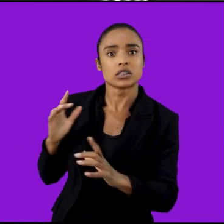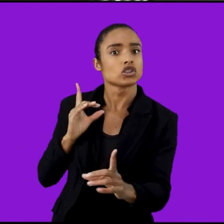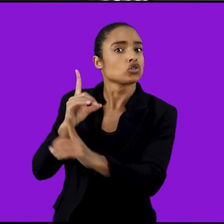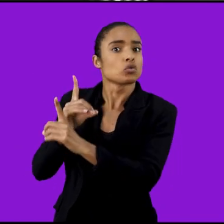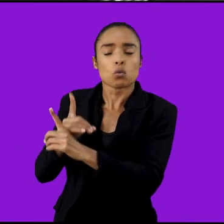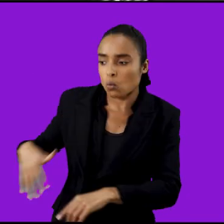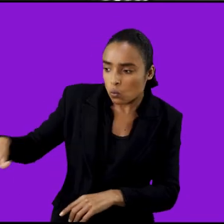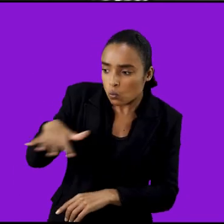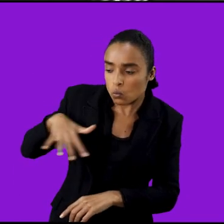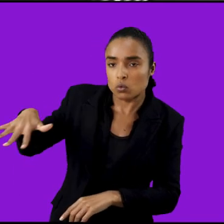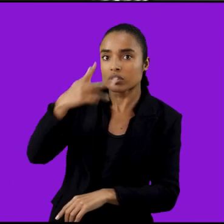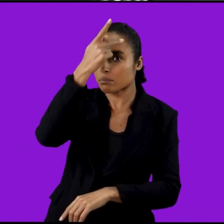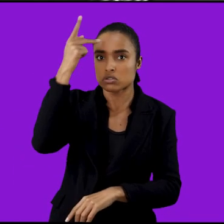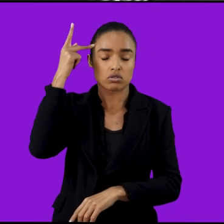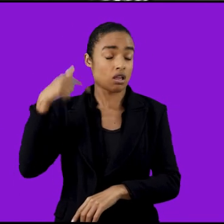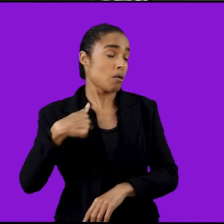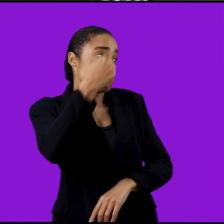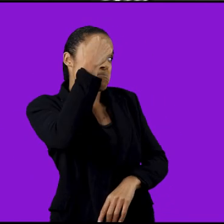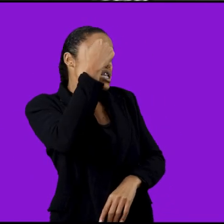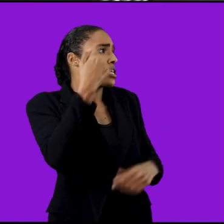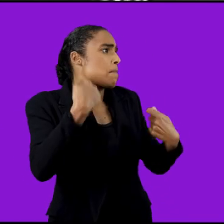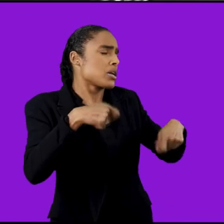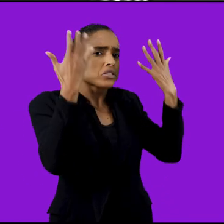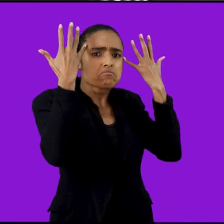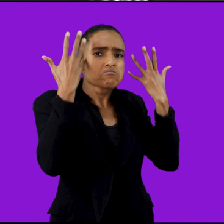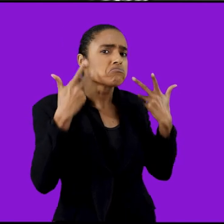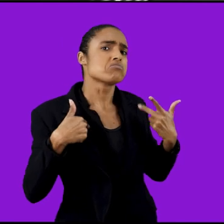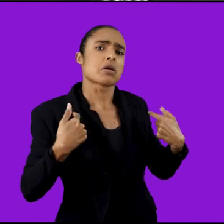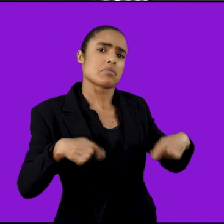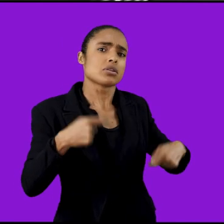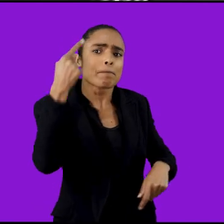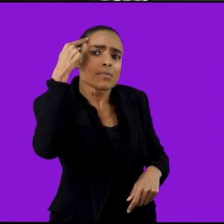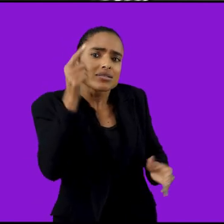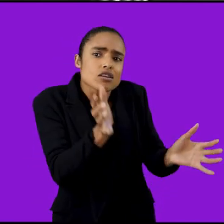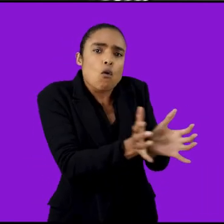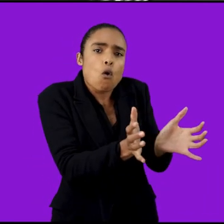for em rede. E faço isso de forma consciente, presente.